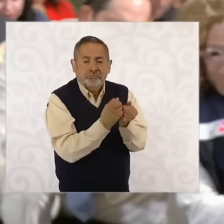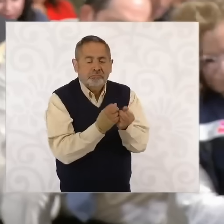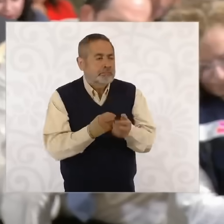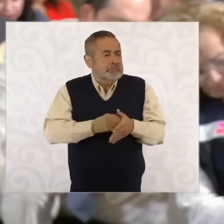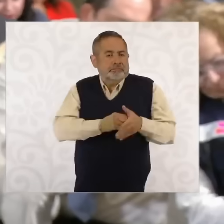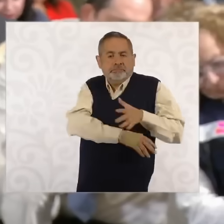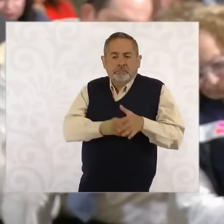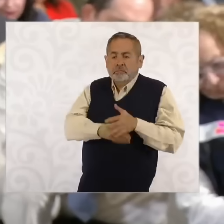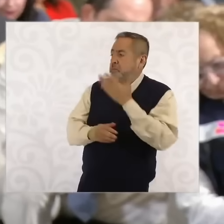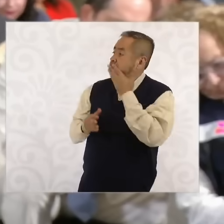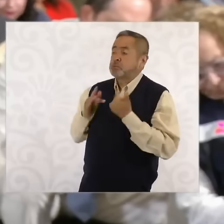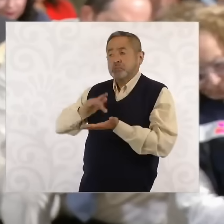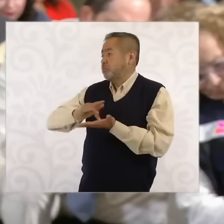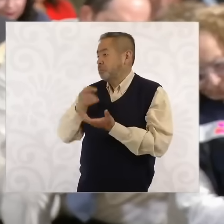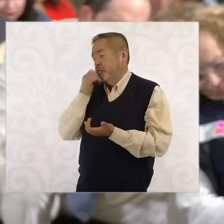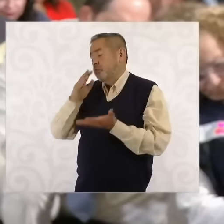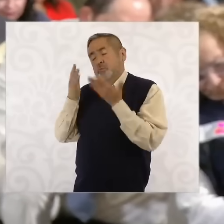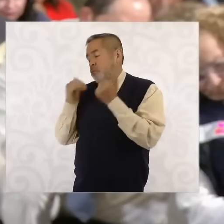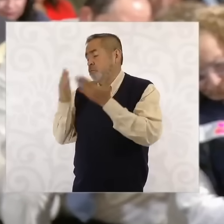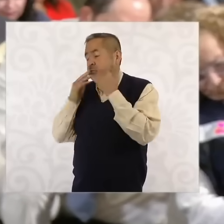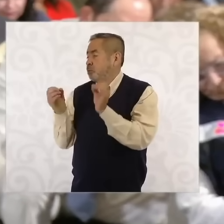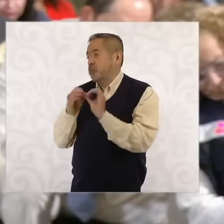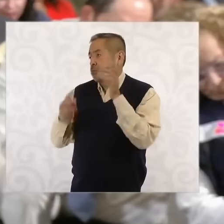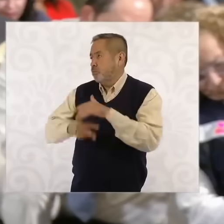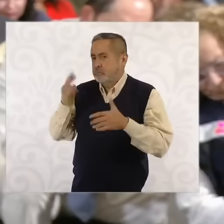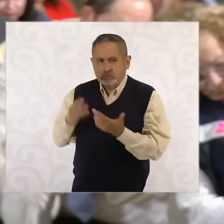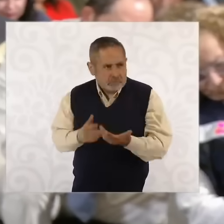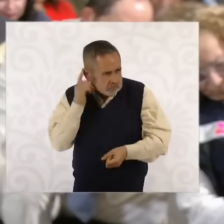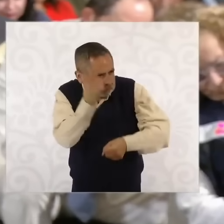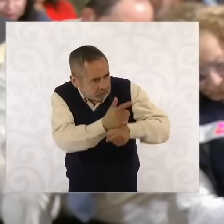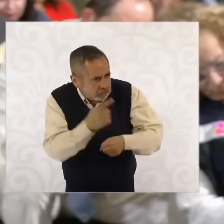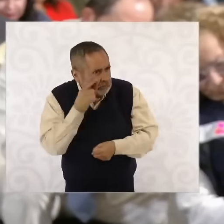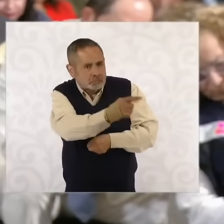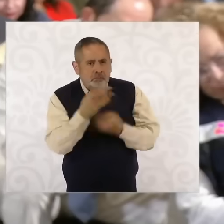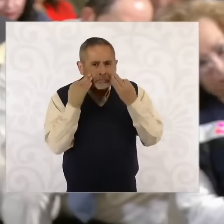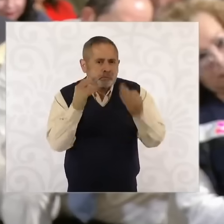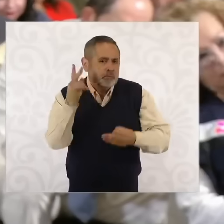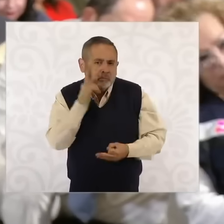medicinas y en todo caso si se localiza que hay algún tipo de evidencia al respecto, si se